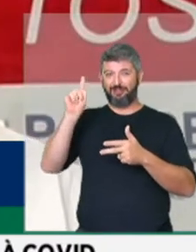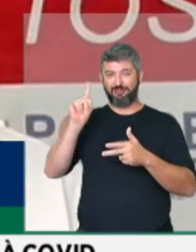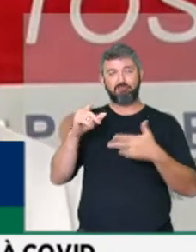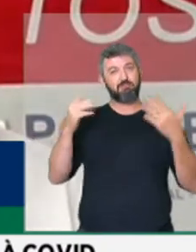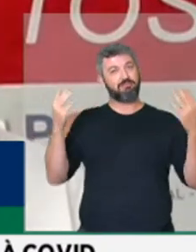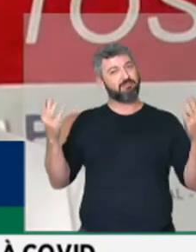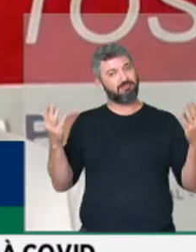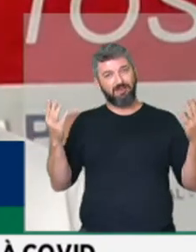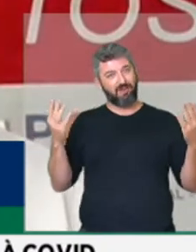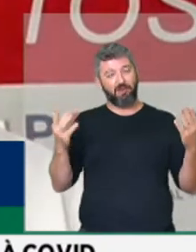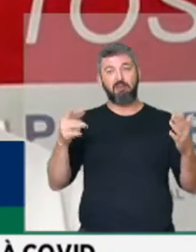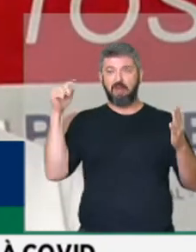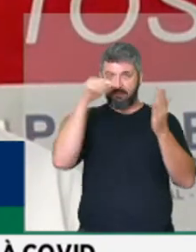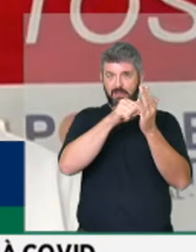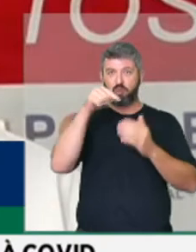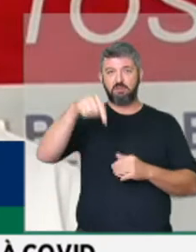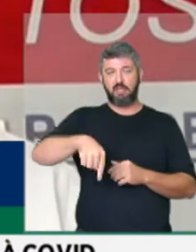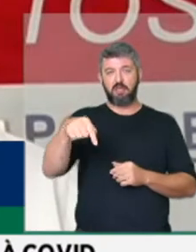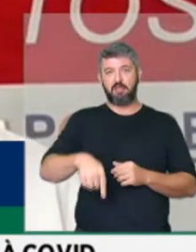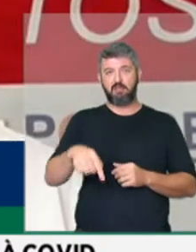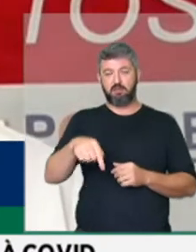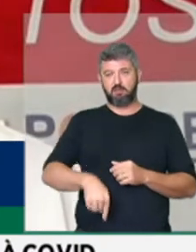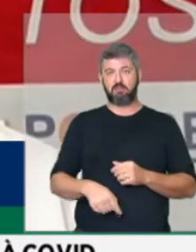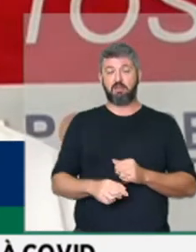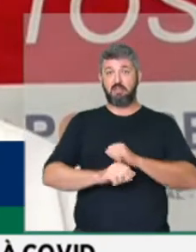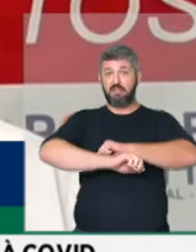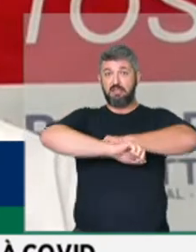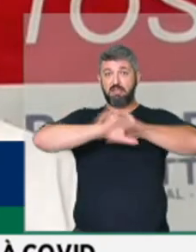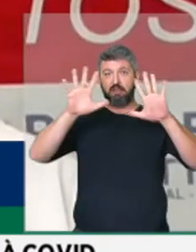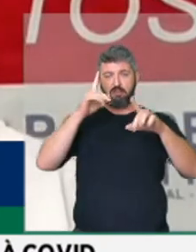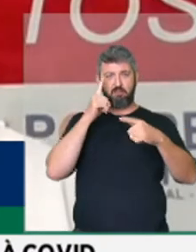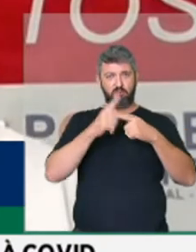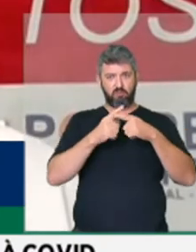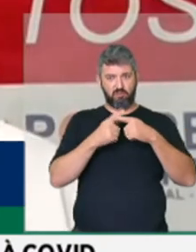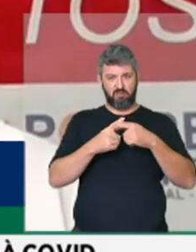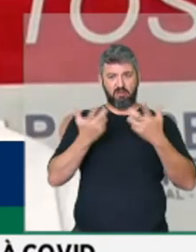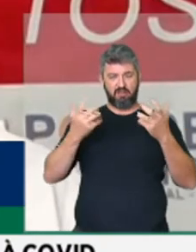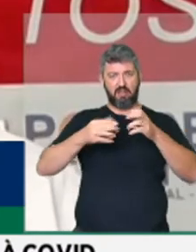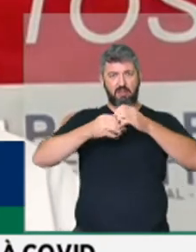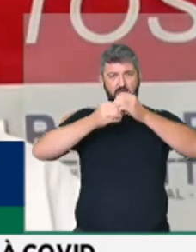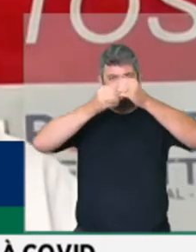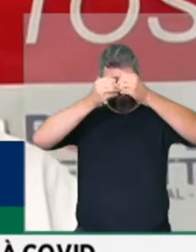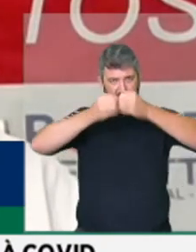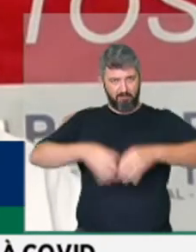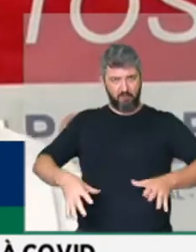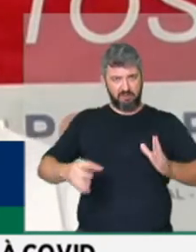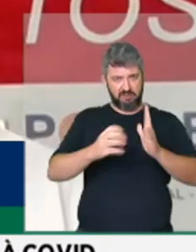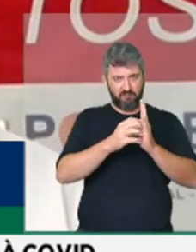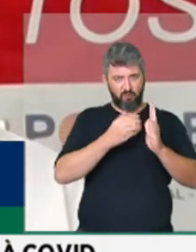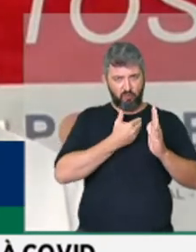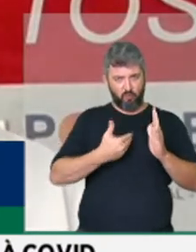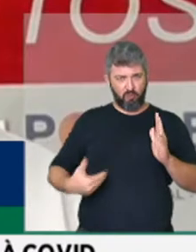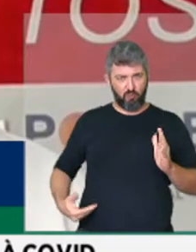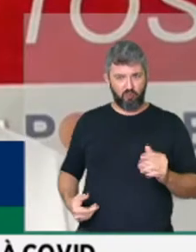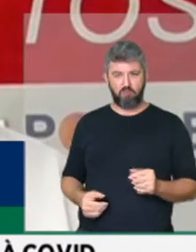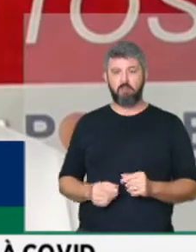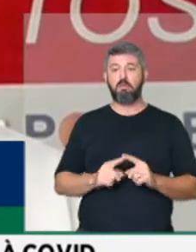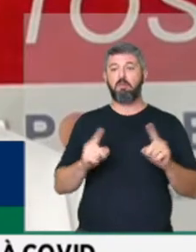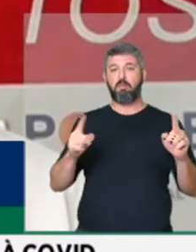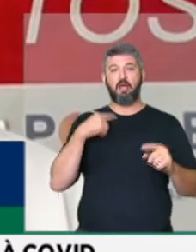DIGA COM CLAREZA... QUE NÃO CONCORDA COM ISSO. O MINISTRO PAULO GUEDES FOI LEVAR NO MERCADO, ELE É APLAUDIDO. QUE